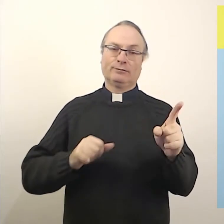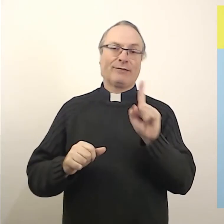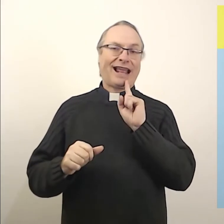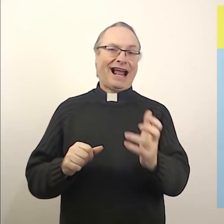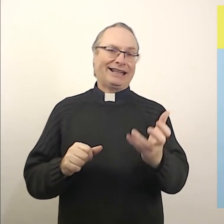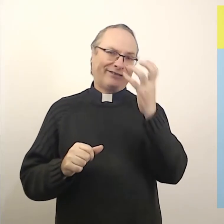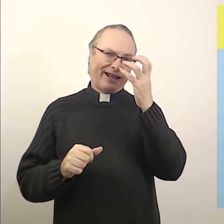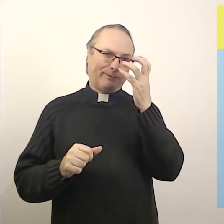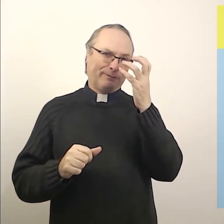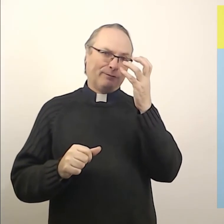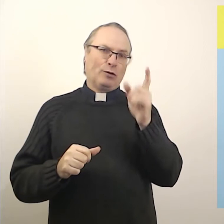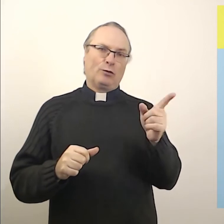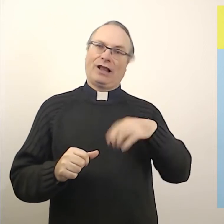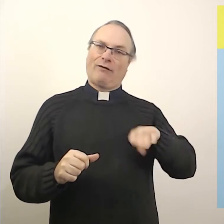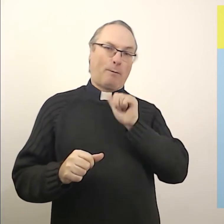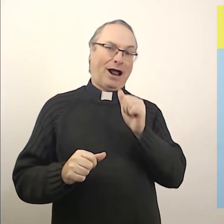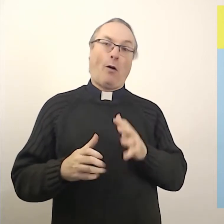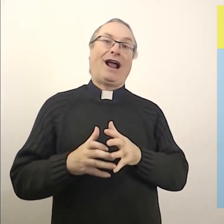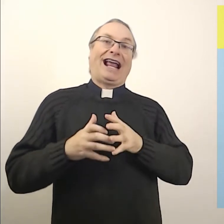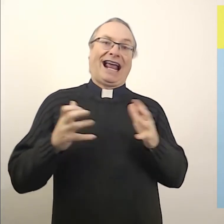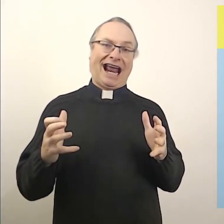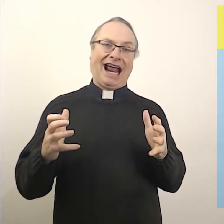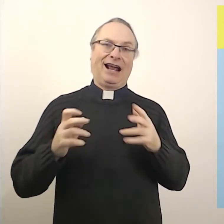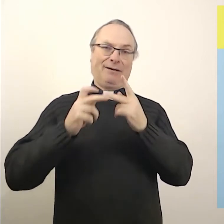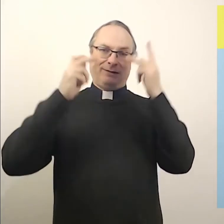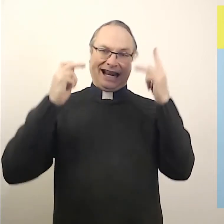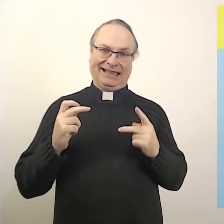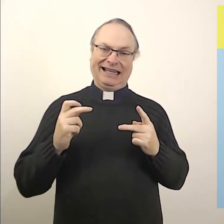En effet, nous n'avons pas un grand-prêtre